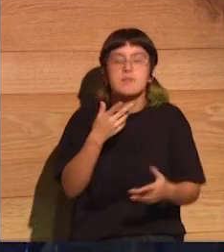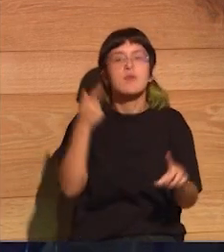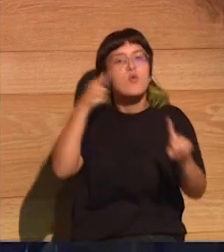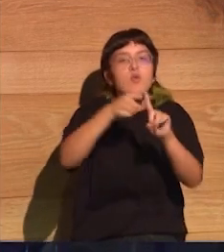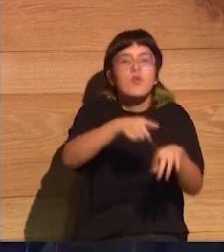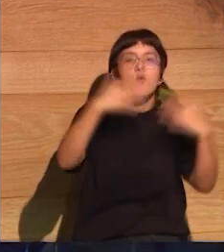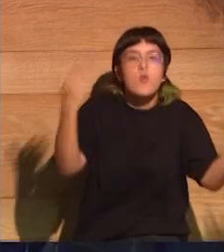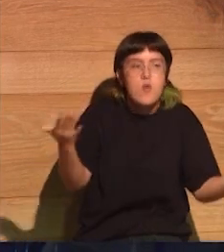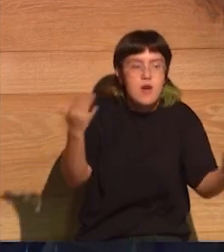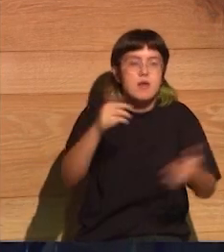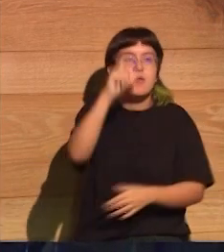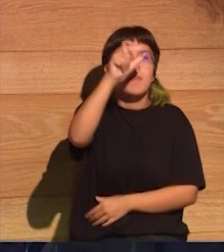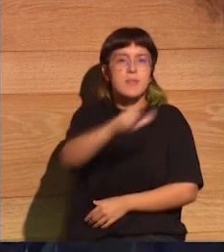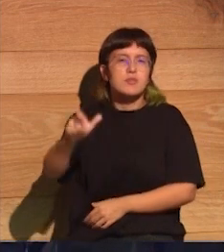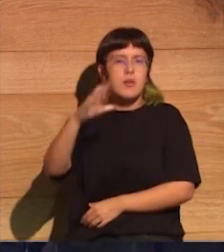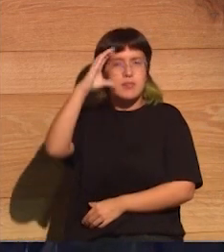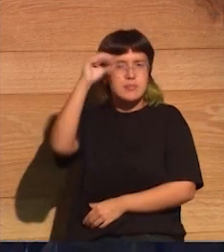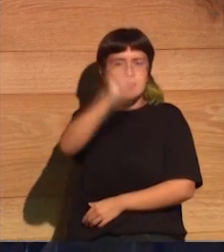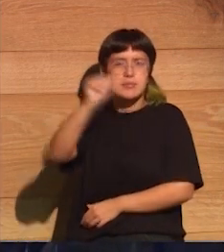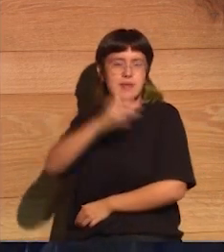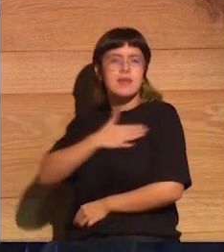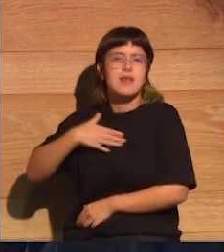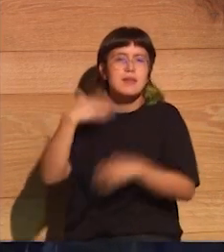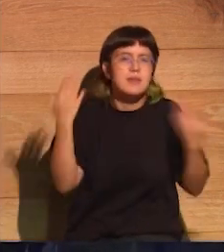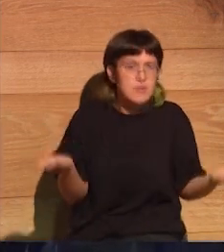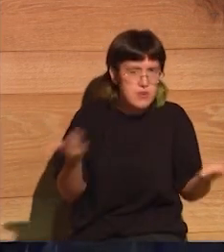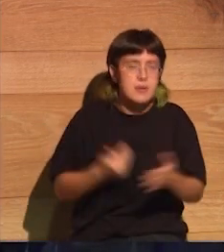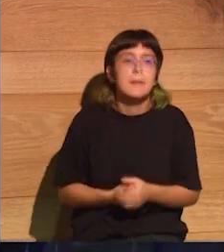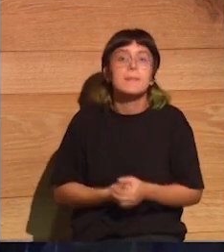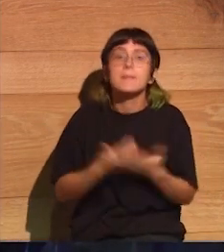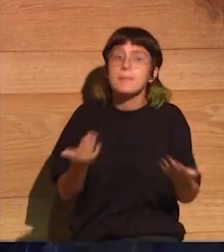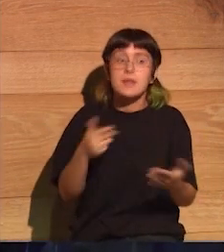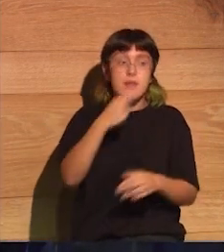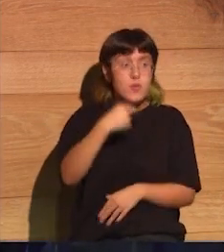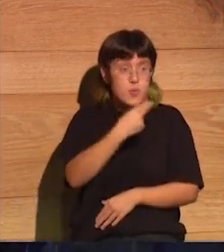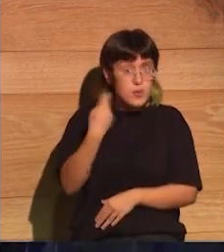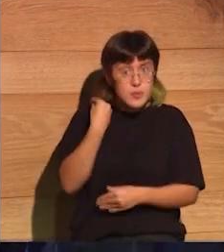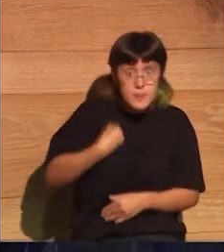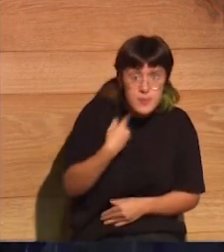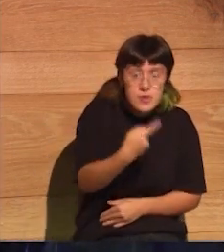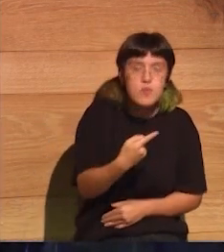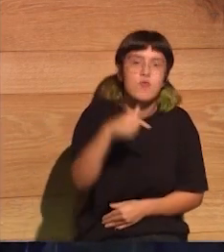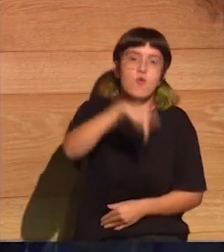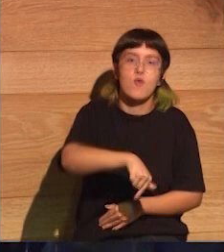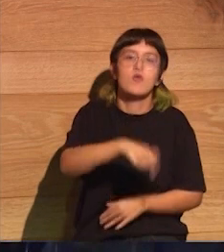les gustaría escuchar y cómo querían realmente participar. Así que con ese compromiso inauguramos hoy la 6.ª edición de enlightED.